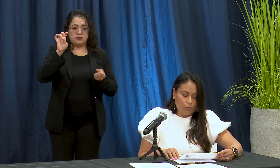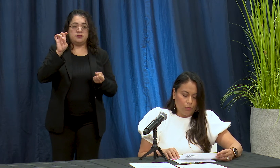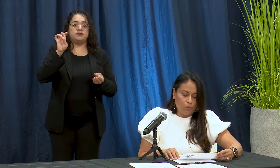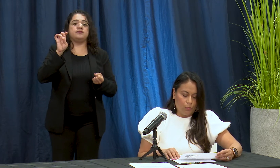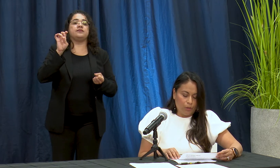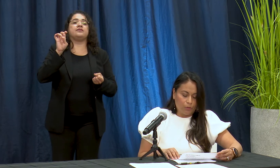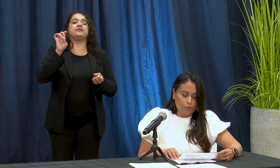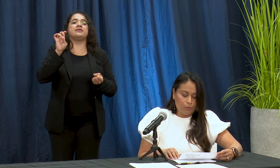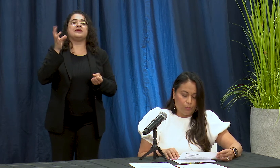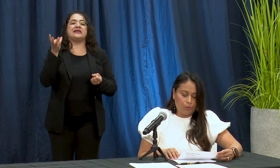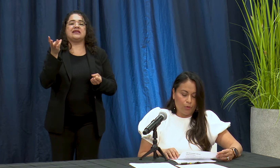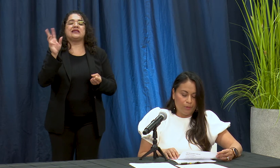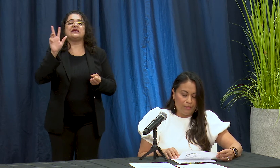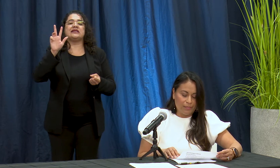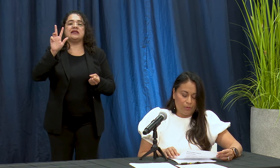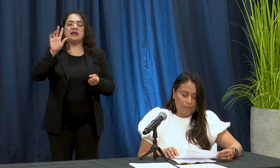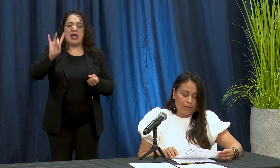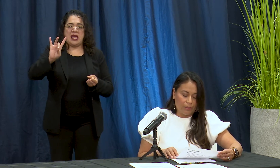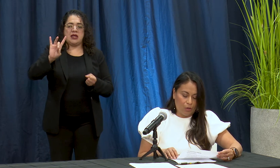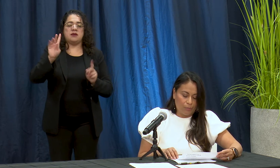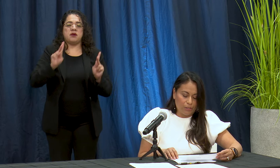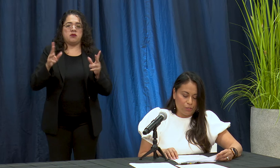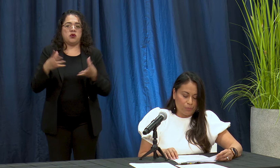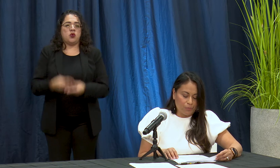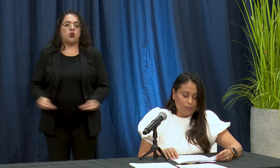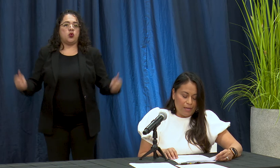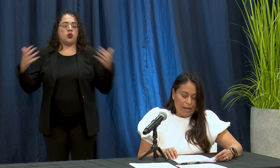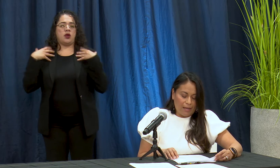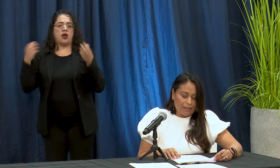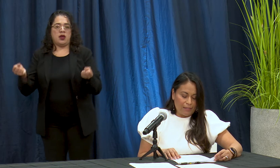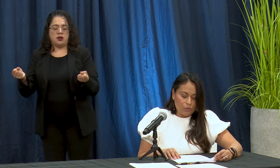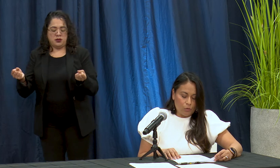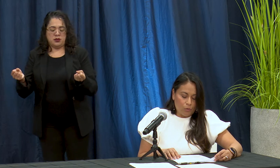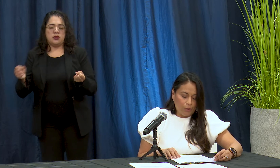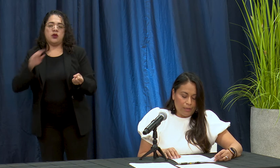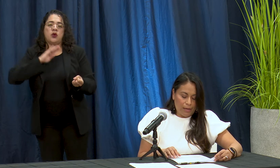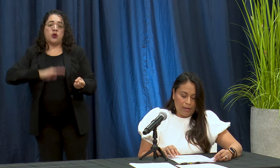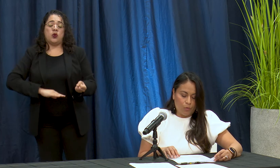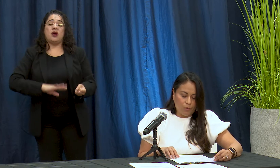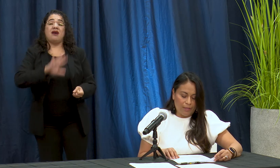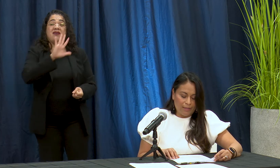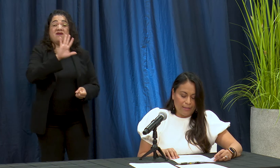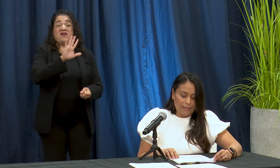know Muertos Porco BDS in nuevon mom Beach Agri deskaway a la comunidad case